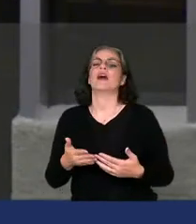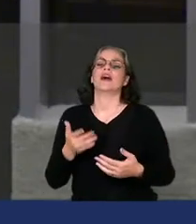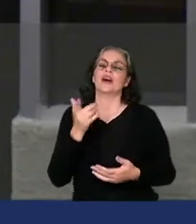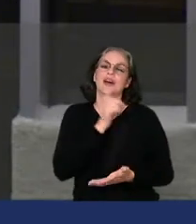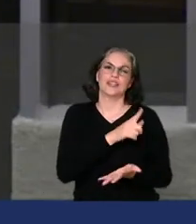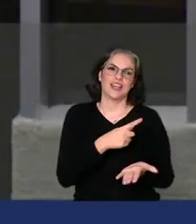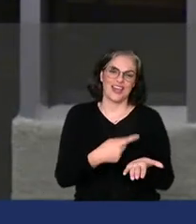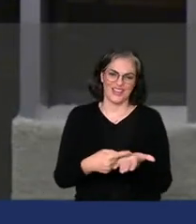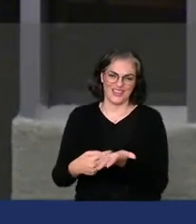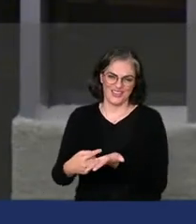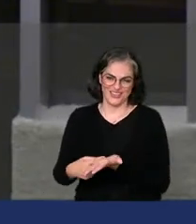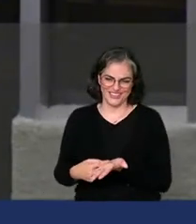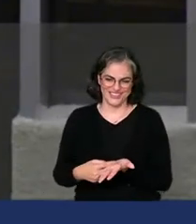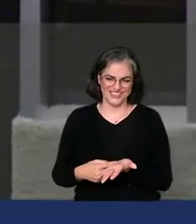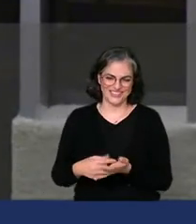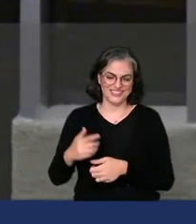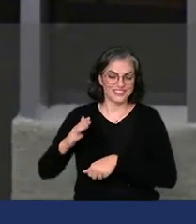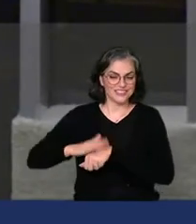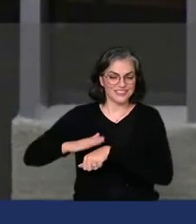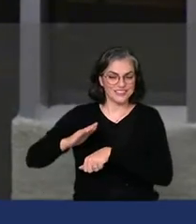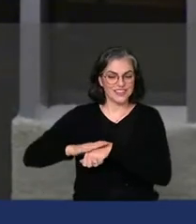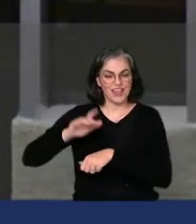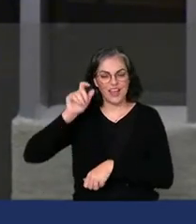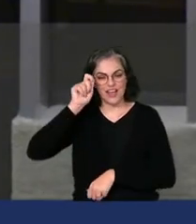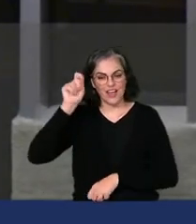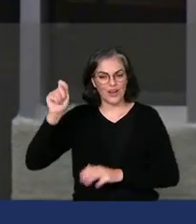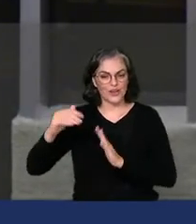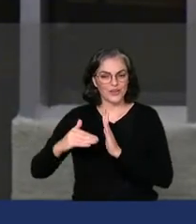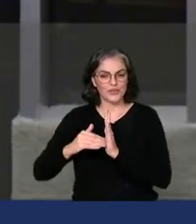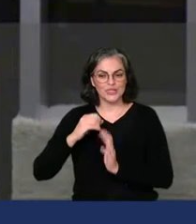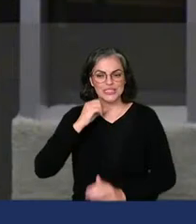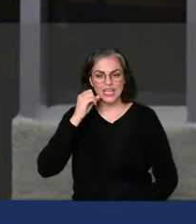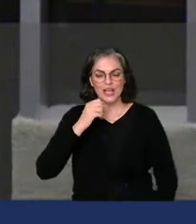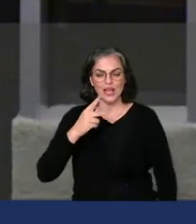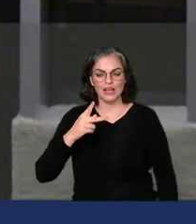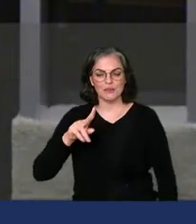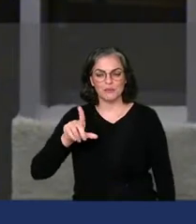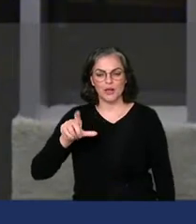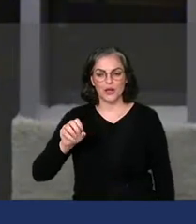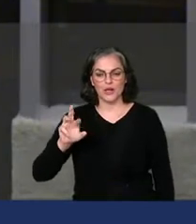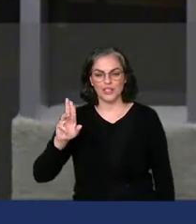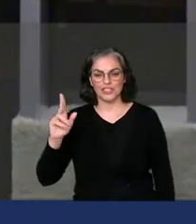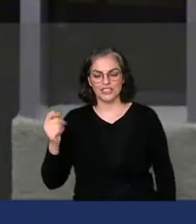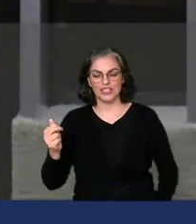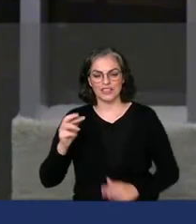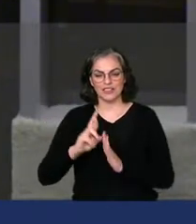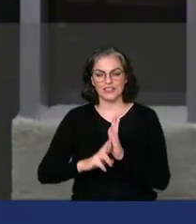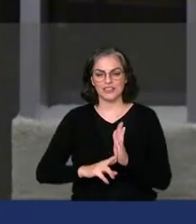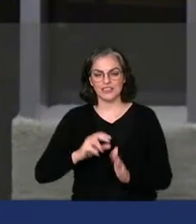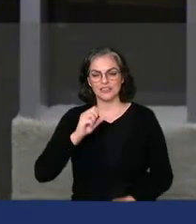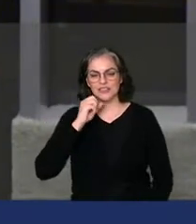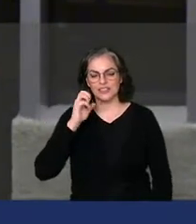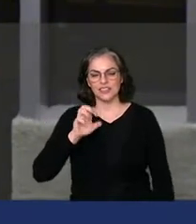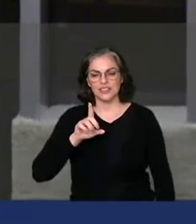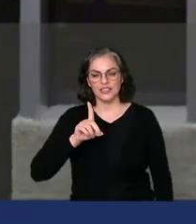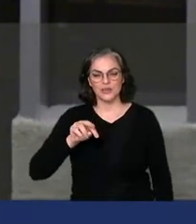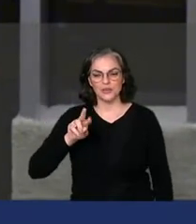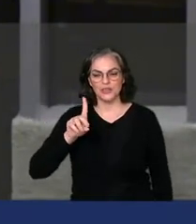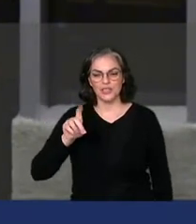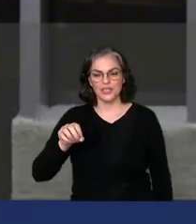MOMENTO FINAL, REGINALDO, PARA QUE NÓS CHEGÁSSEMOS A ESSE ACORDO, AO AUTOR DO LEI NO SENADO, SENADOR PAULO ROCHA, AO RELATOR DA MATÉRIA, O SENADOR EDUARDO GOMES, LÁ DO